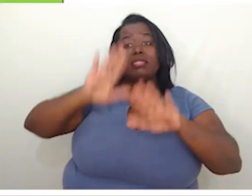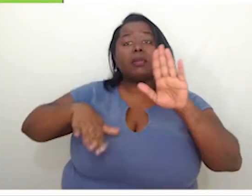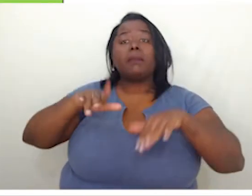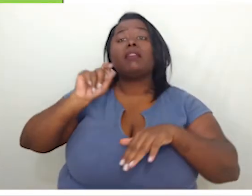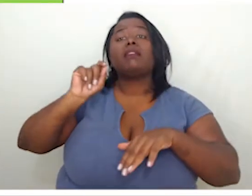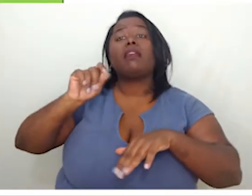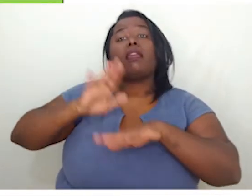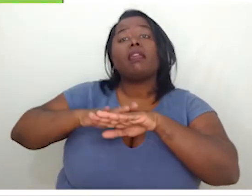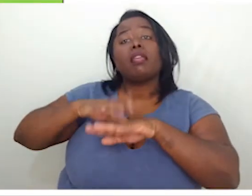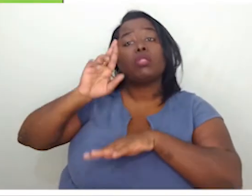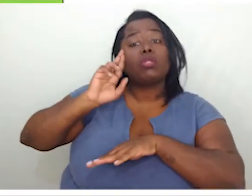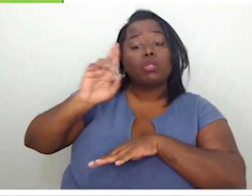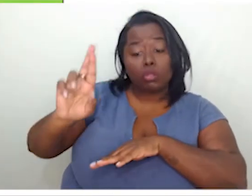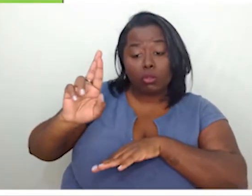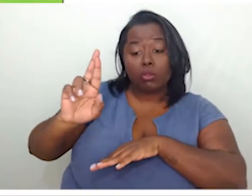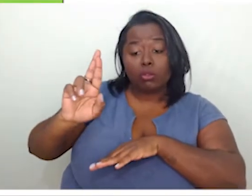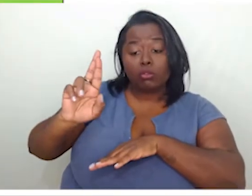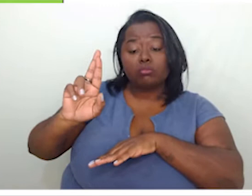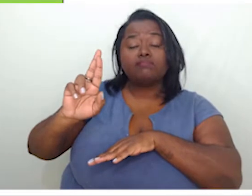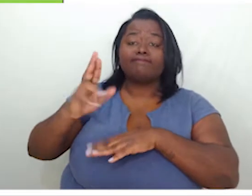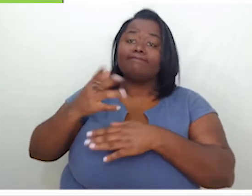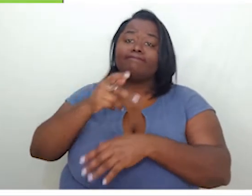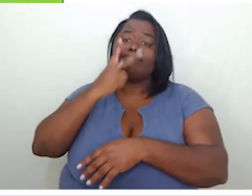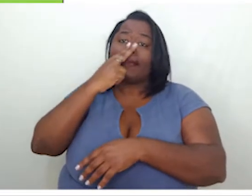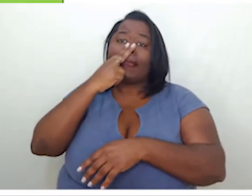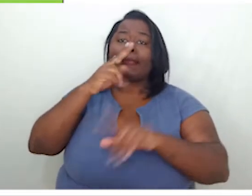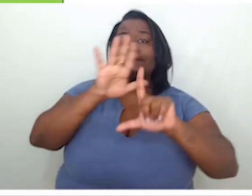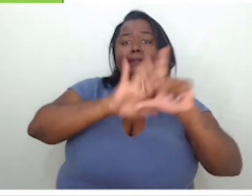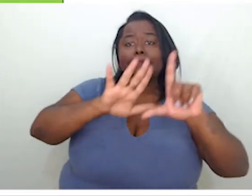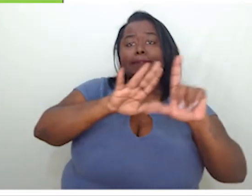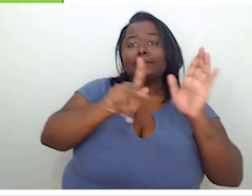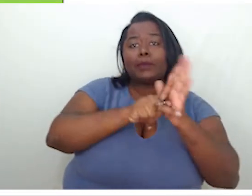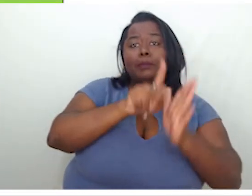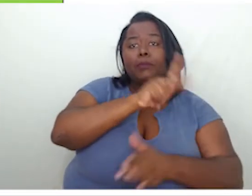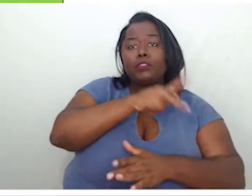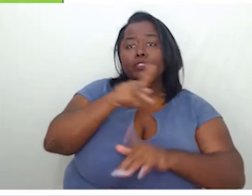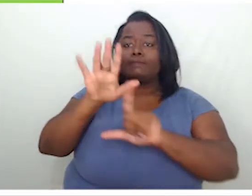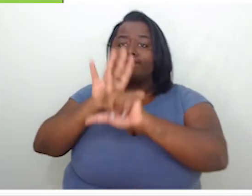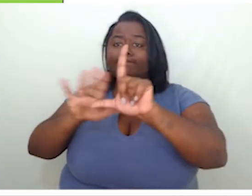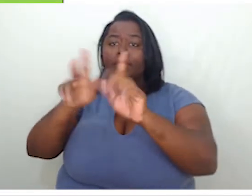puede parecer un poco diferente para profesores y estudiantes.